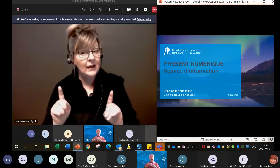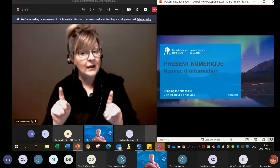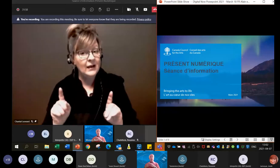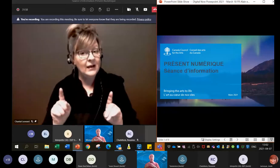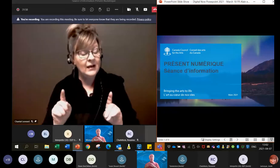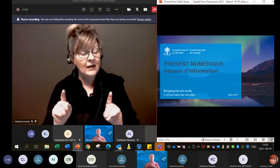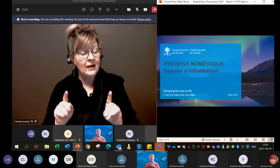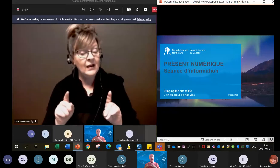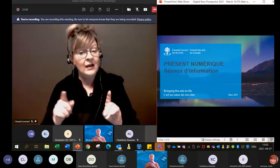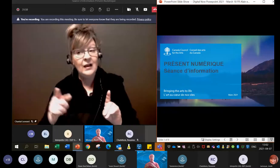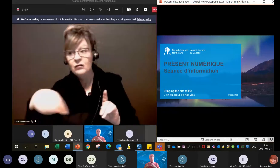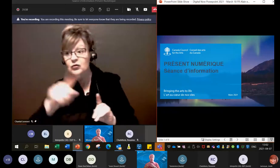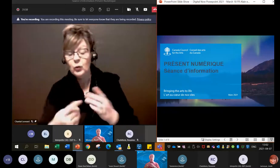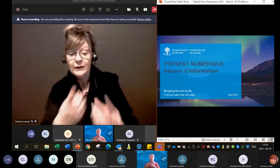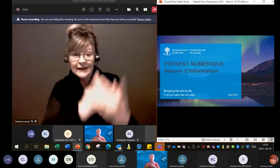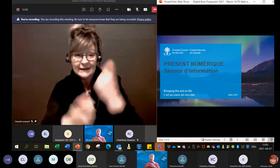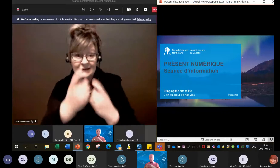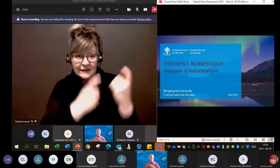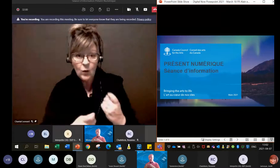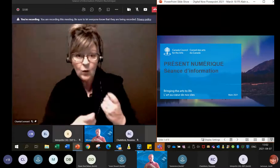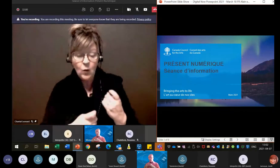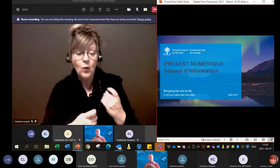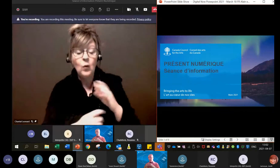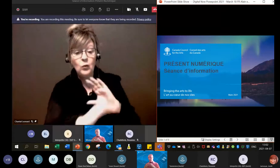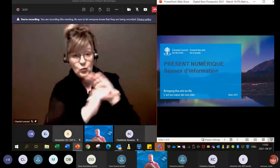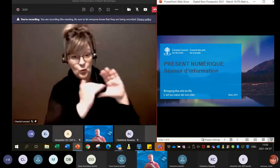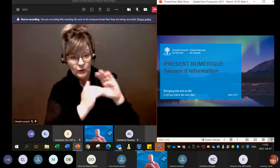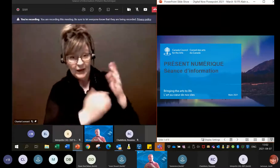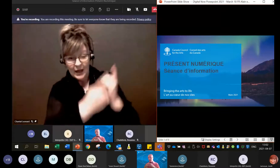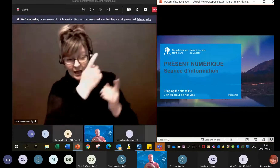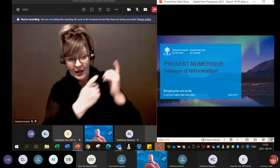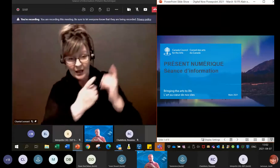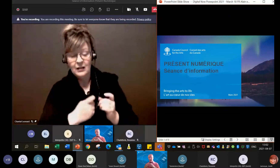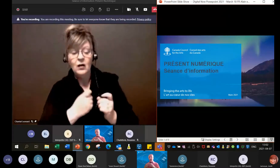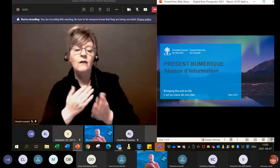réponses aux questions les plus pressantes que nous avons reçues dans